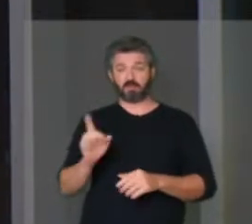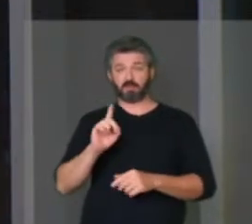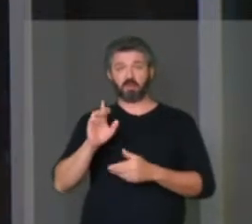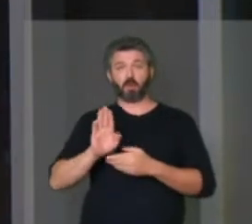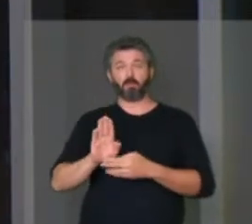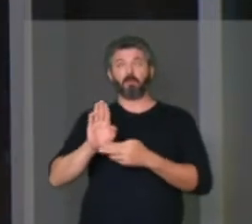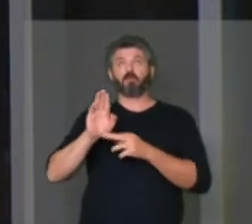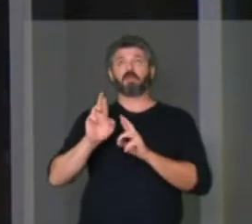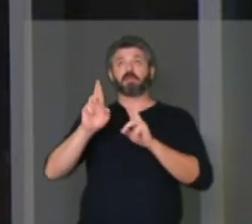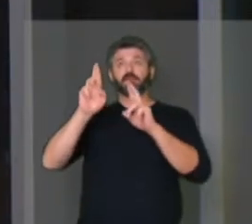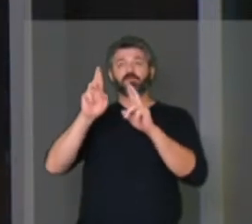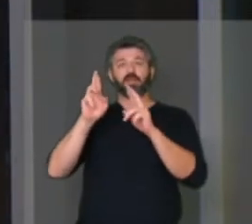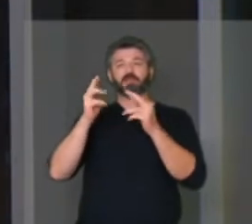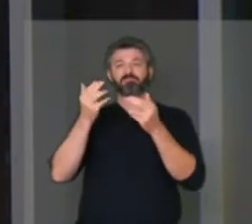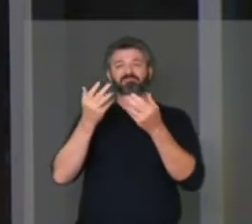SEMANAS DE AFASTAMENTO QUE LHE É LEGAL GARANTIDO, TODAVIA,